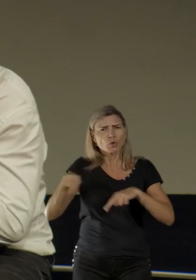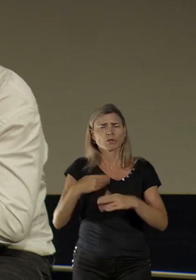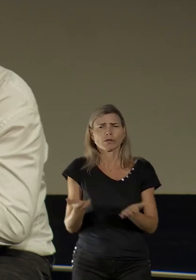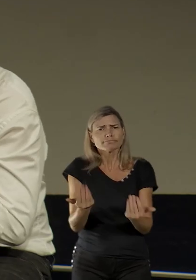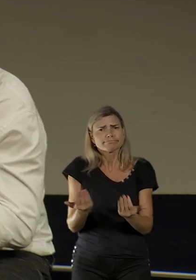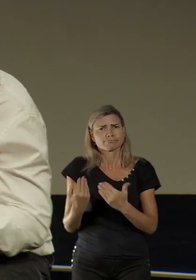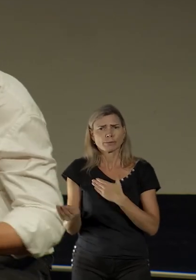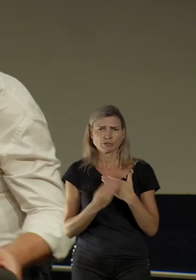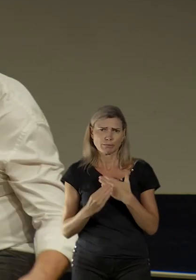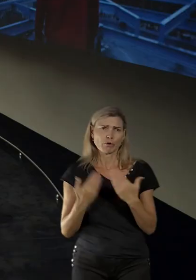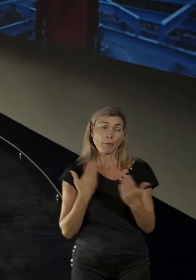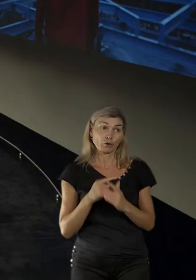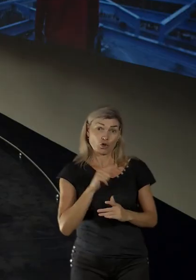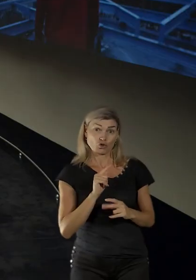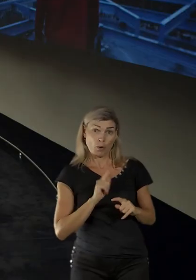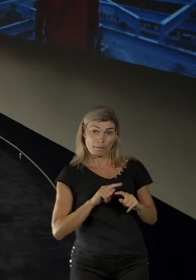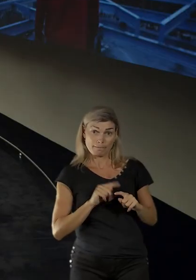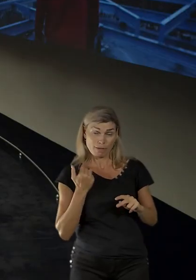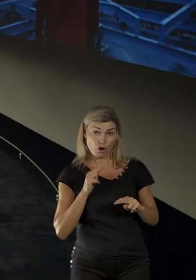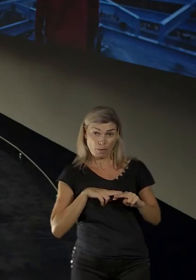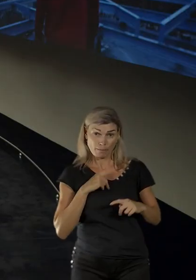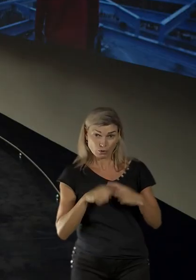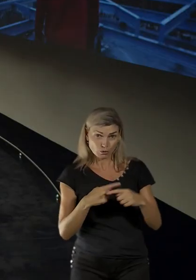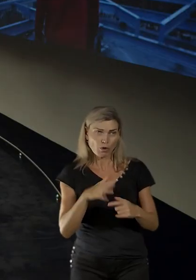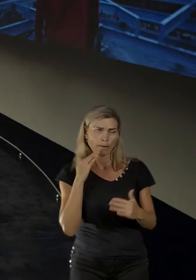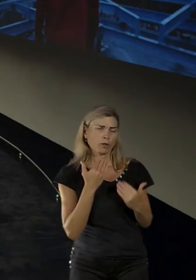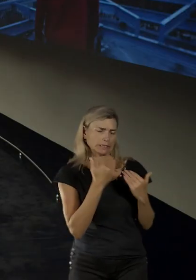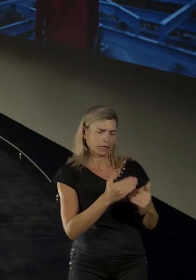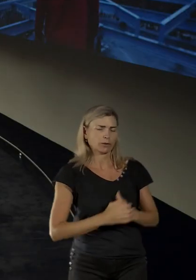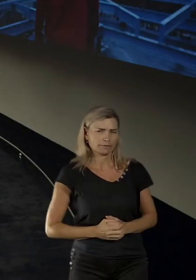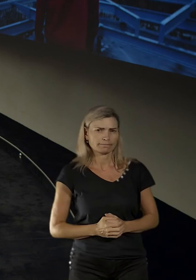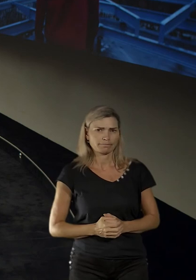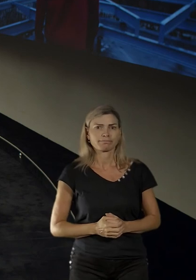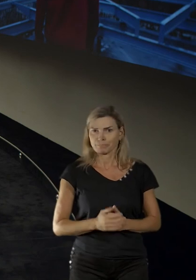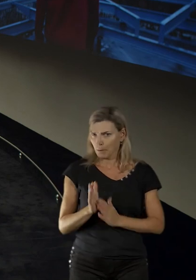Dobře, já vás poprosím o potlesk pro naše hosty.